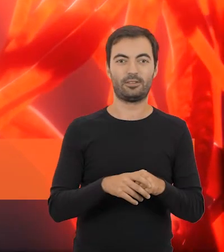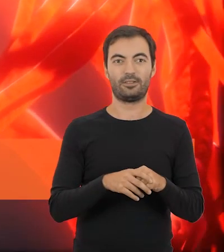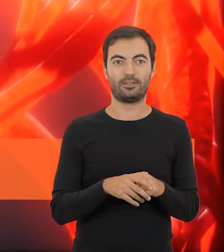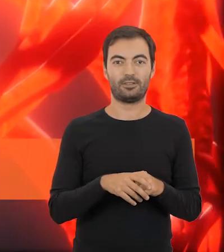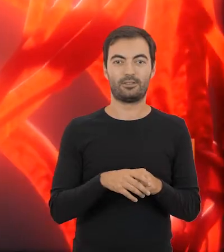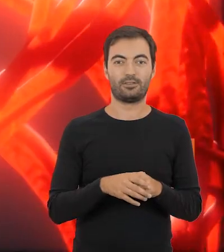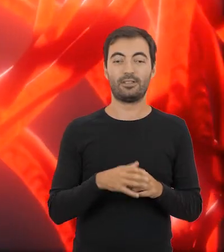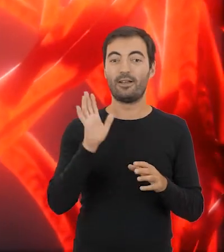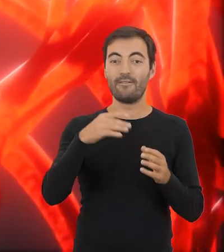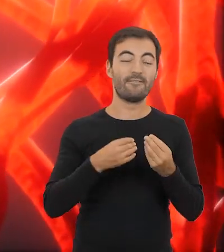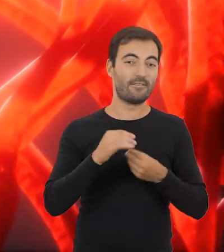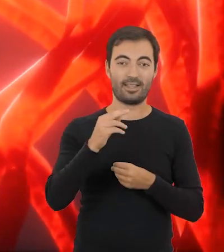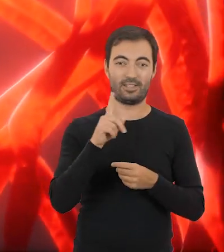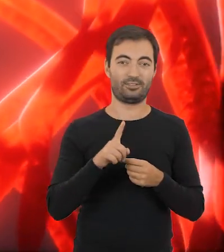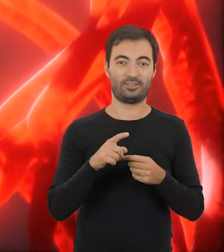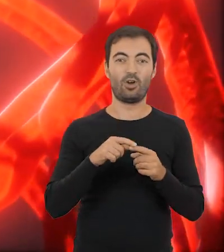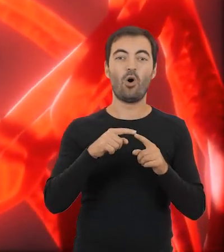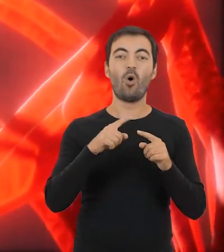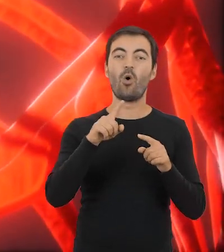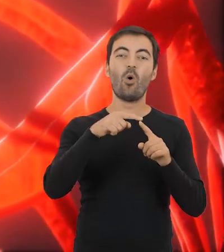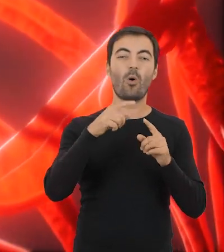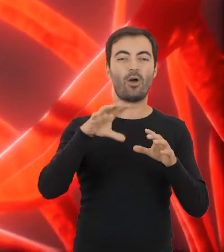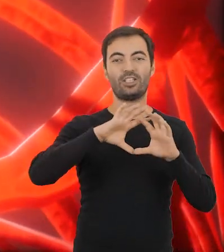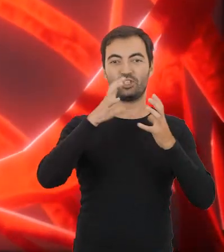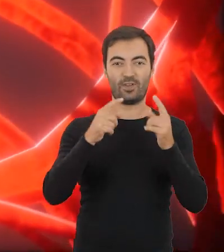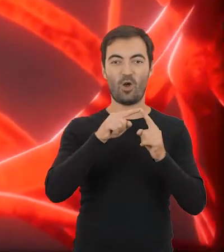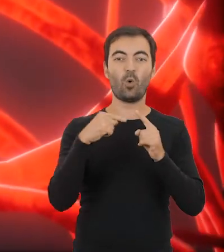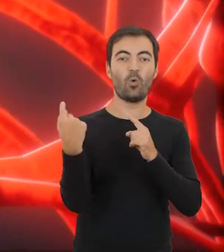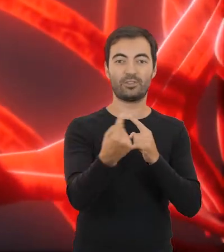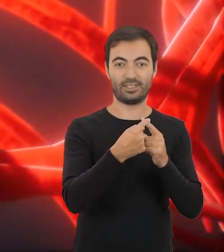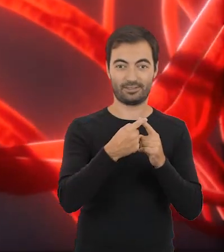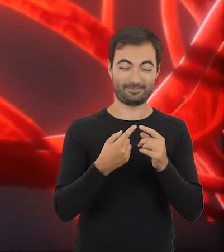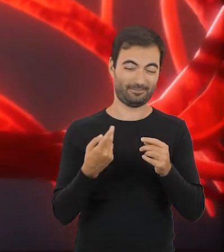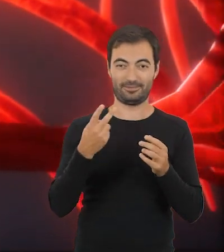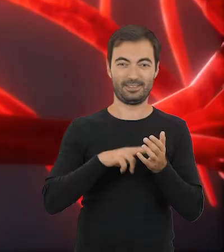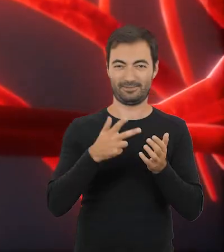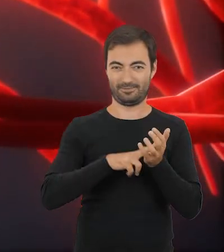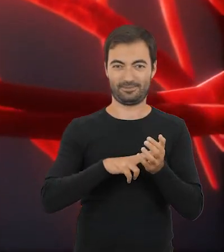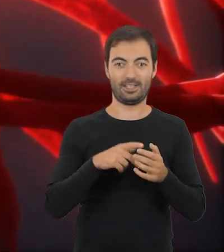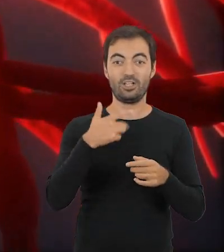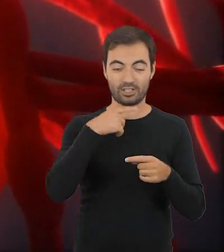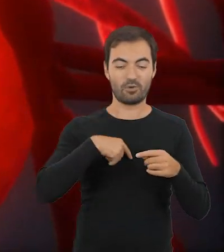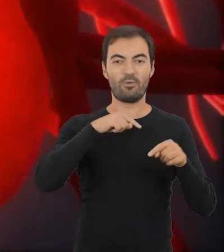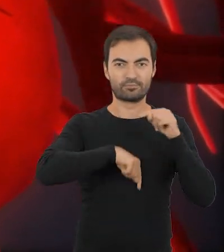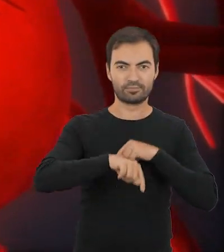pompuje krew do każdej z naszych bilionów komórek, przez kilka dziesięcioleci, 24h na dobę.